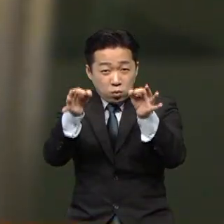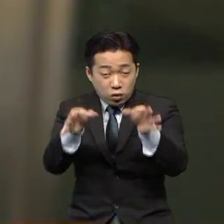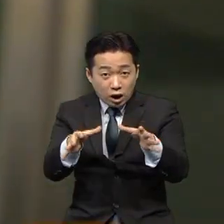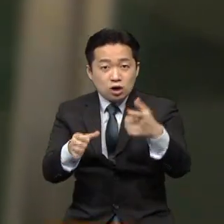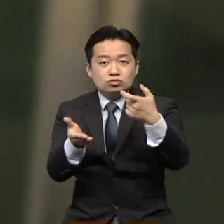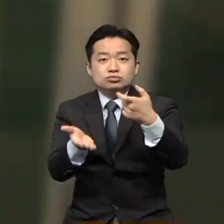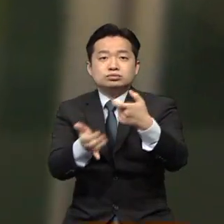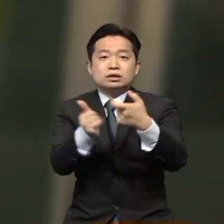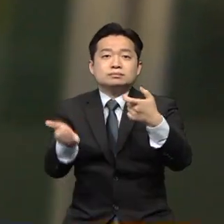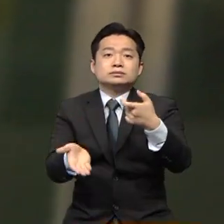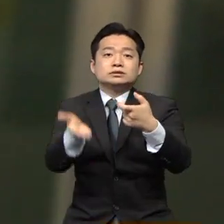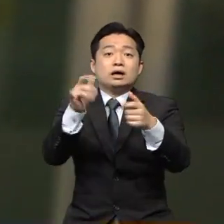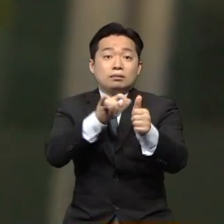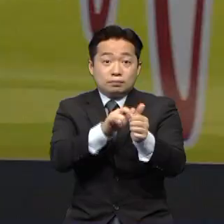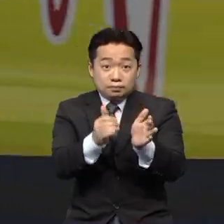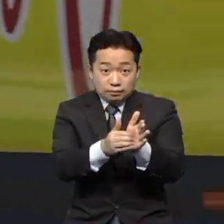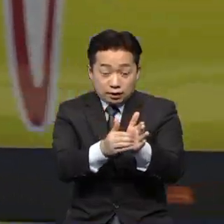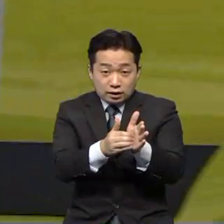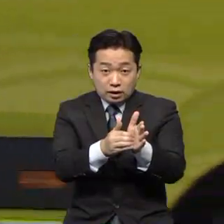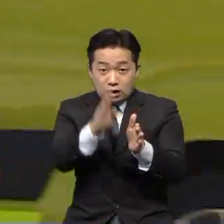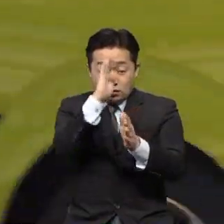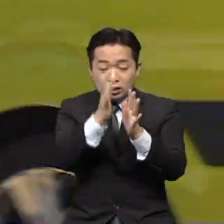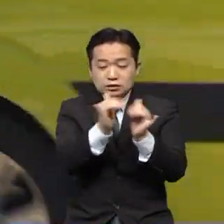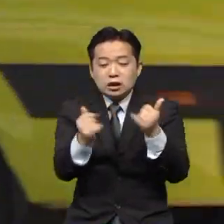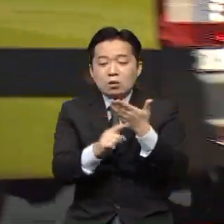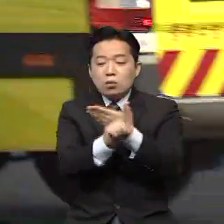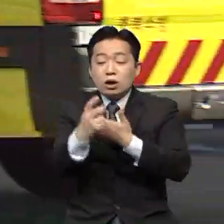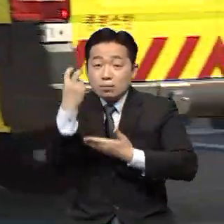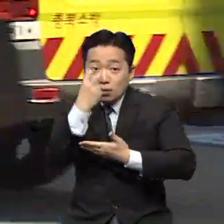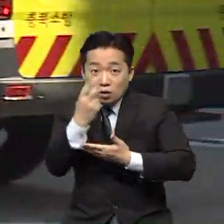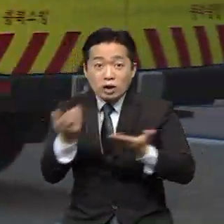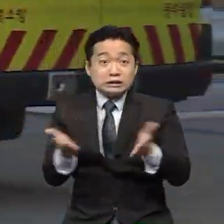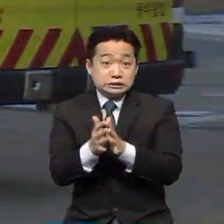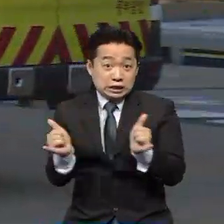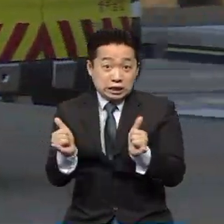돌파했는데 환자 외에도 환자를 돌보는 병원 종사자가 14명이나 됩니다.